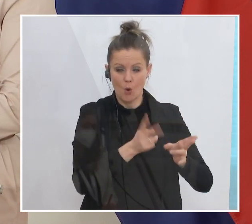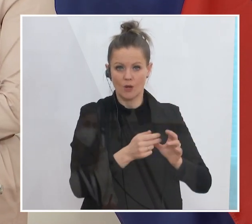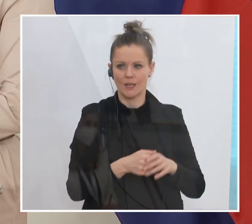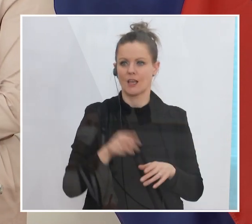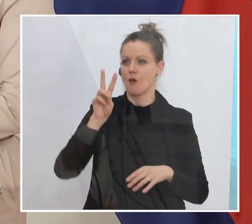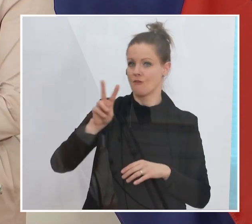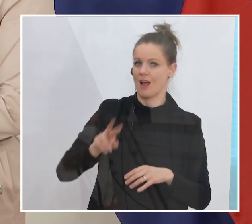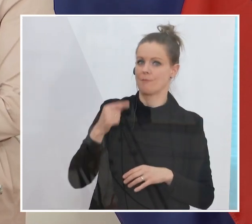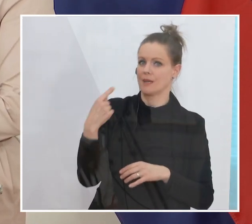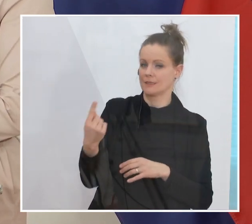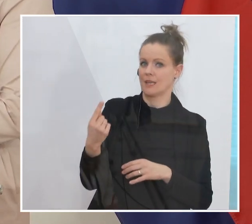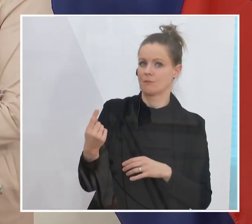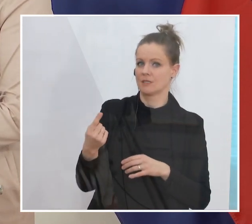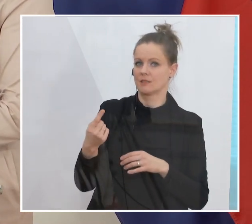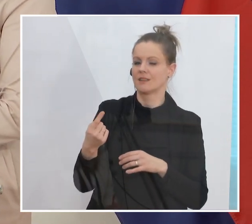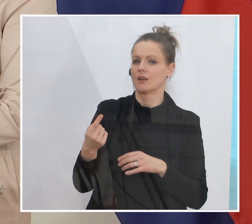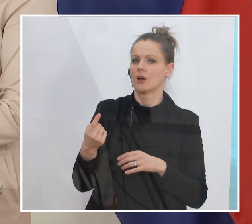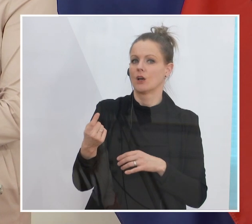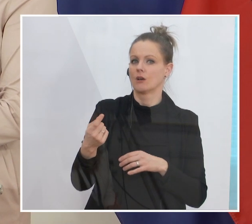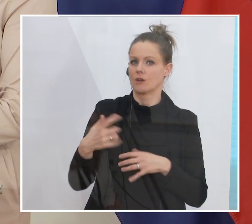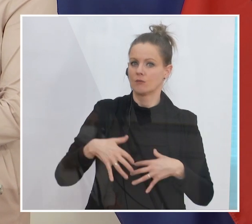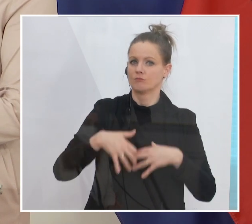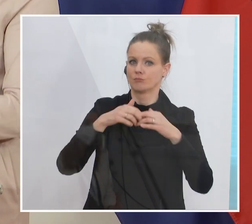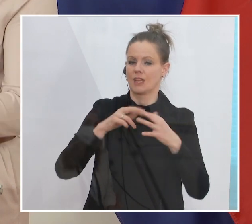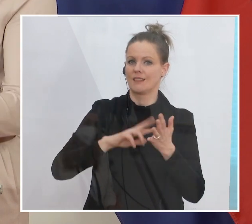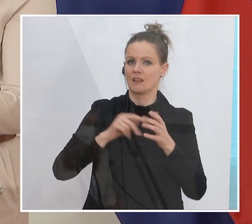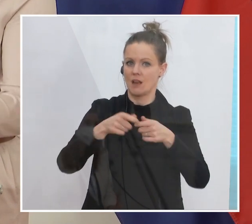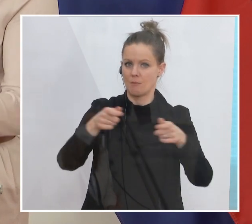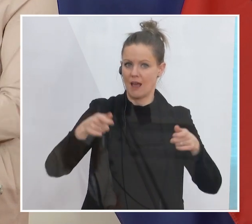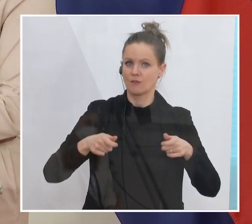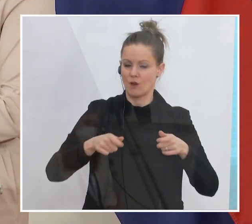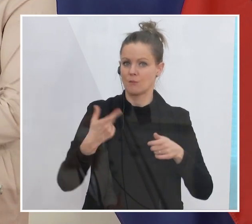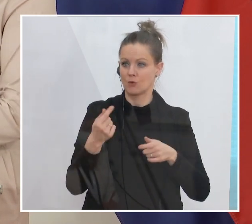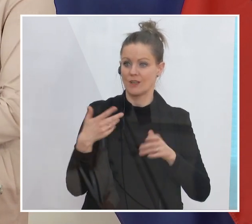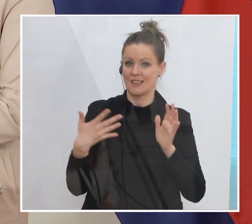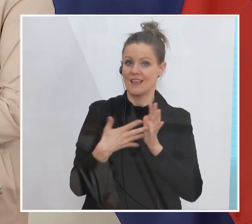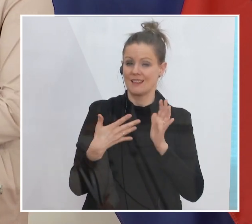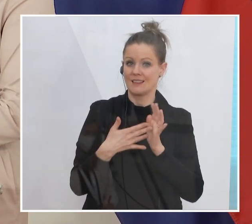ruft ja eine digitale Plattform ins Leben, dass dort quasi auch die Tests validiert werden können,